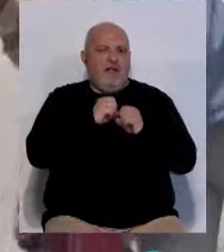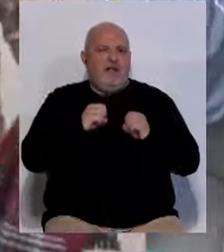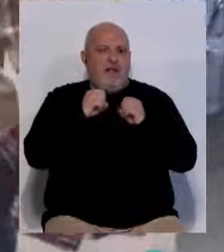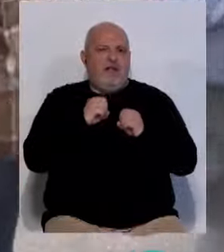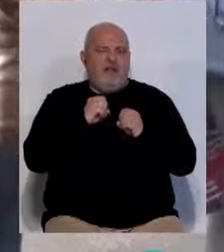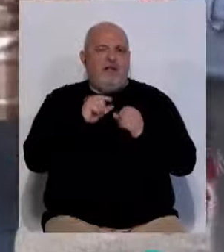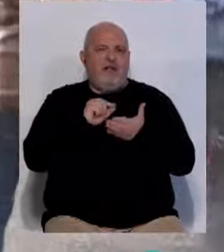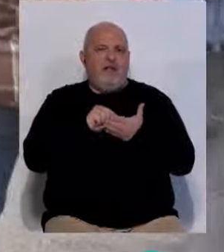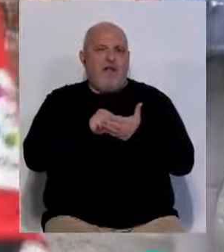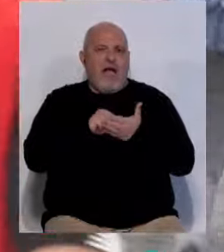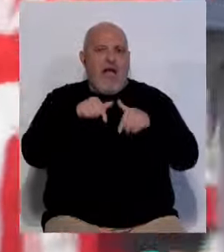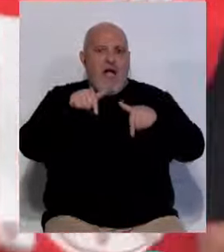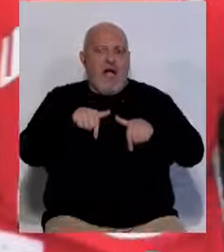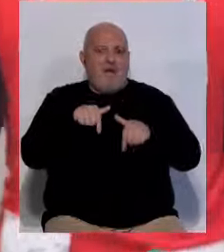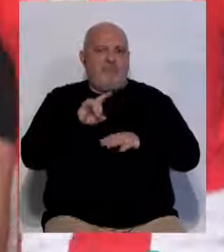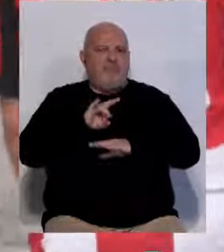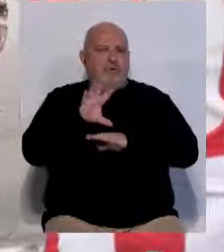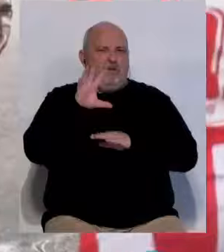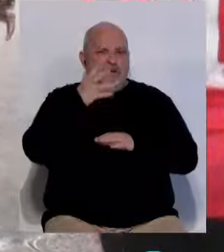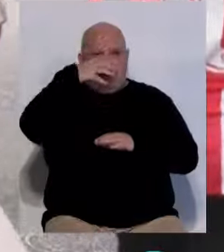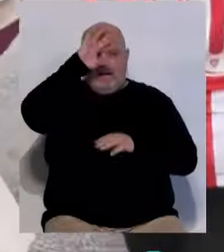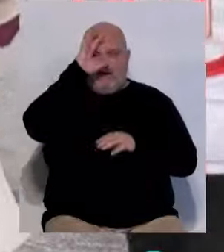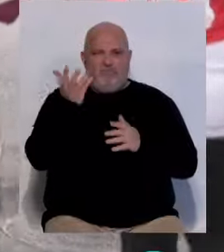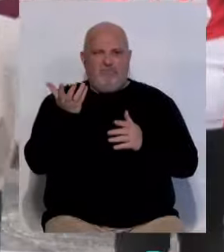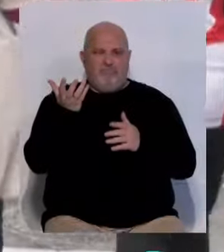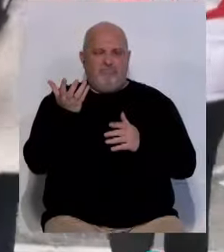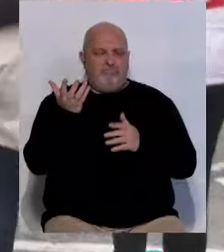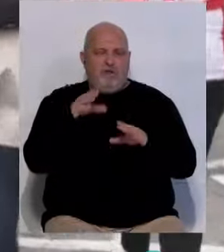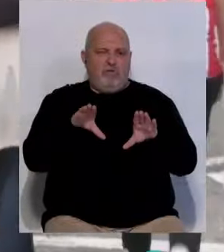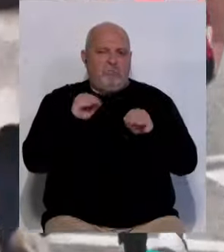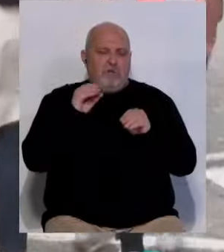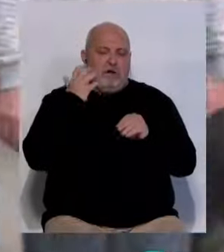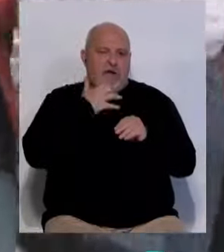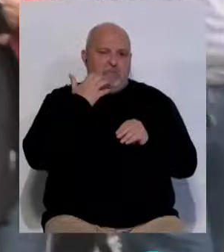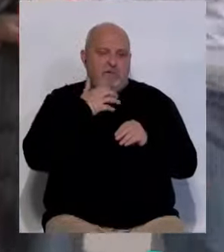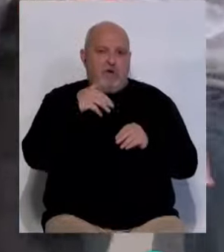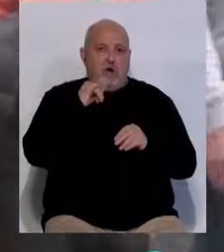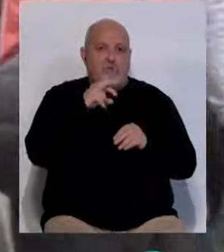con minuto eh con Mauricio pelegrino Iban por la misma vía creo que José Mari y negredo no eran